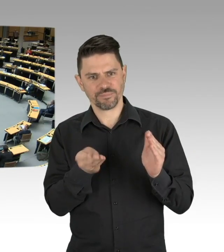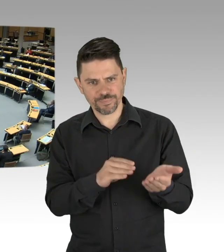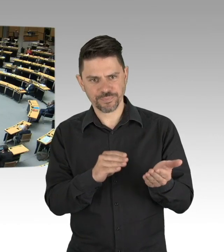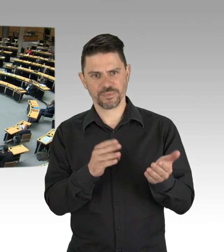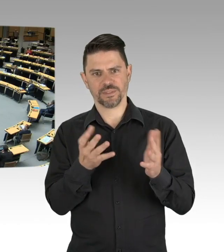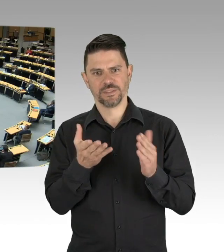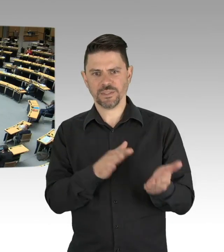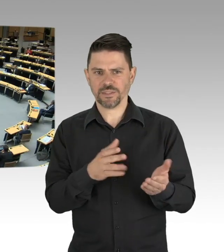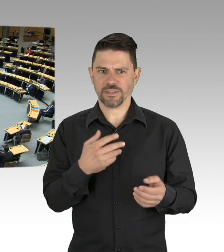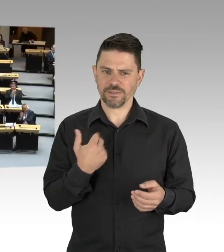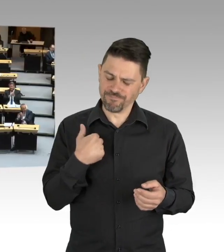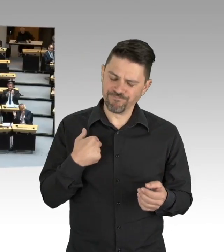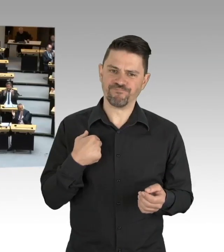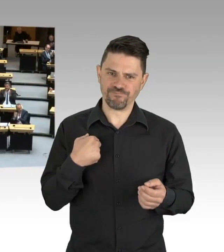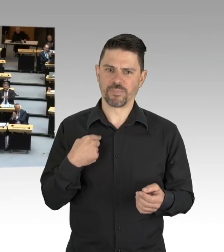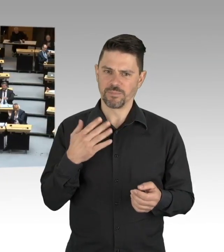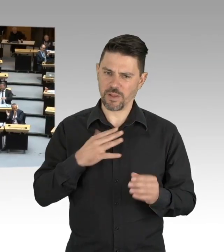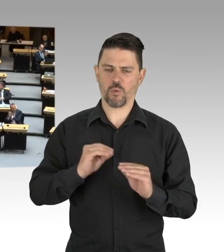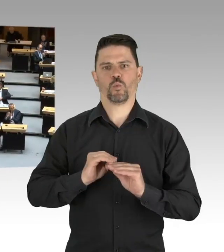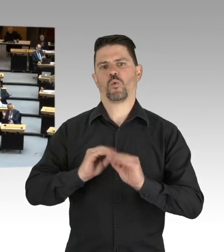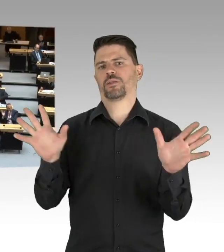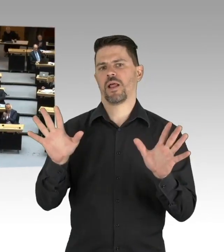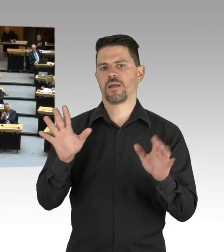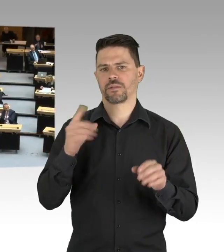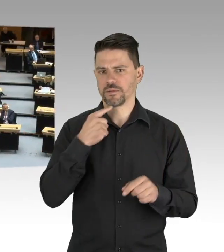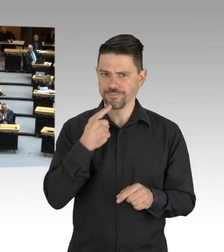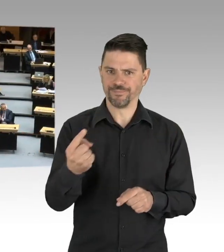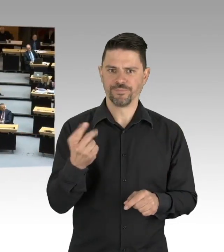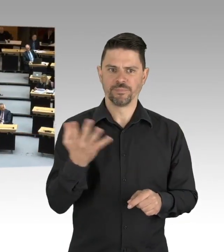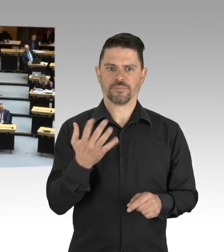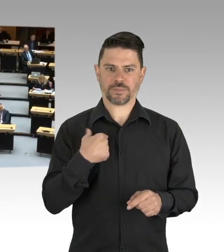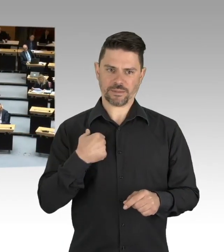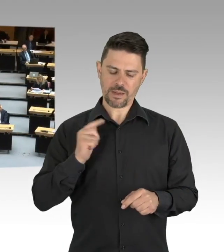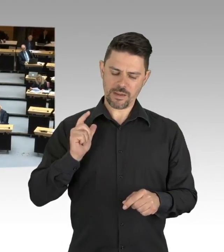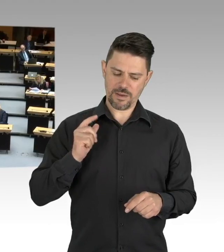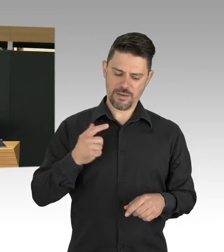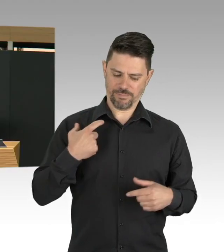Und die zweite Gruppe, die ich hier nennen möchte,